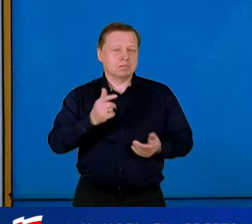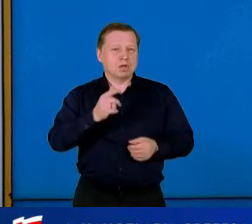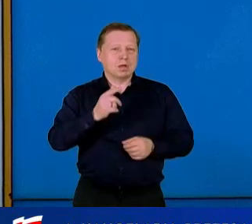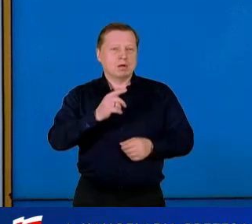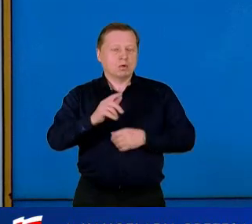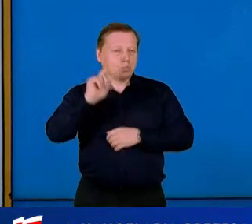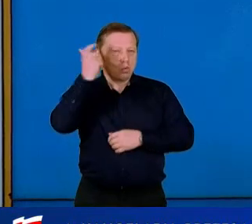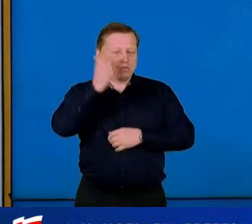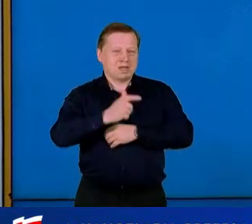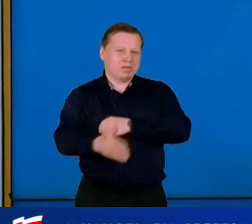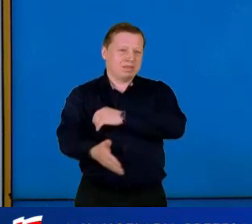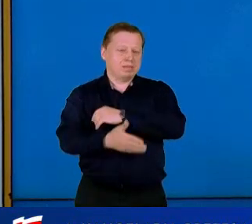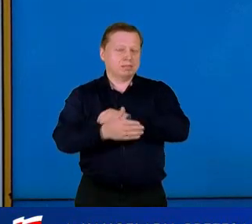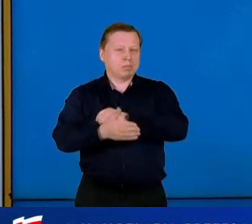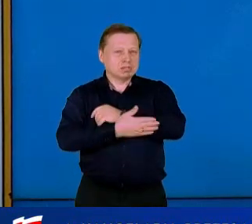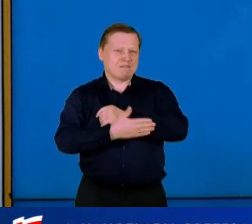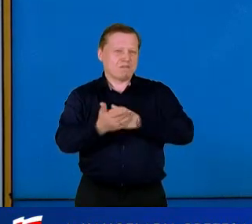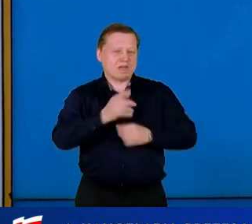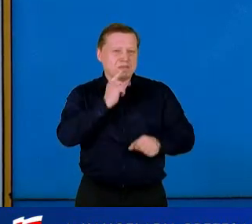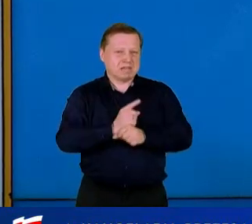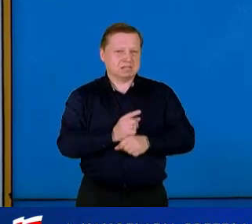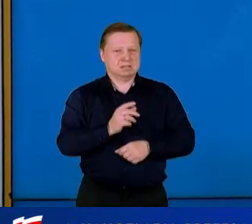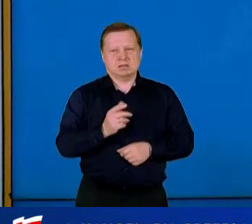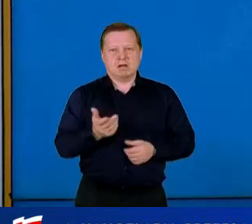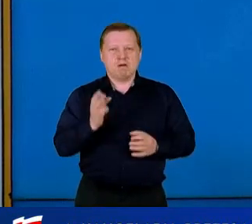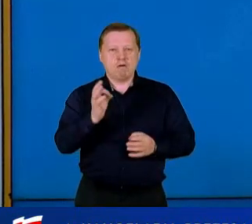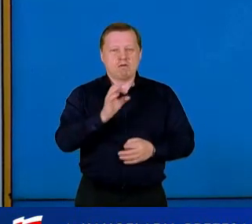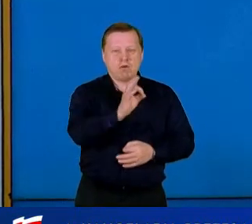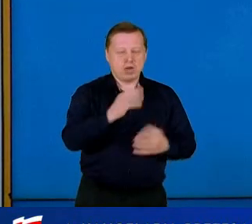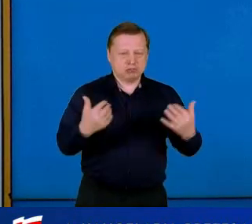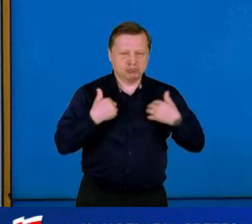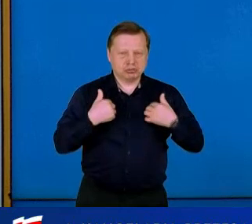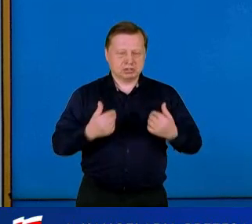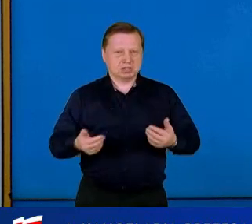dotycząca właśnie jej życia, jej zdrowia w kontekście również dziecka.